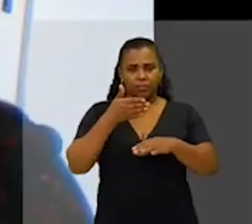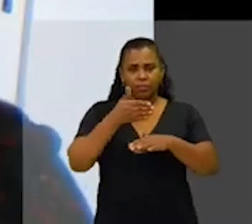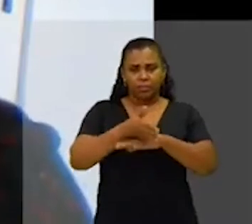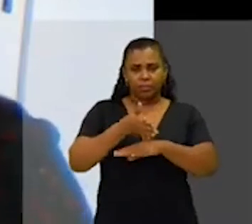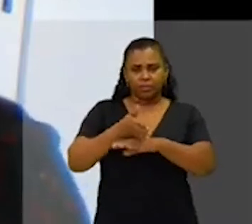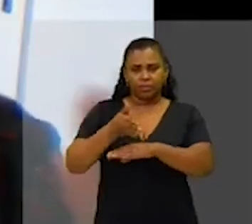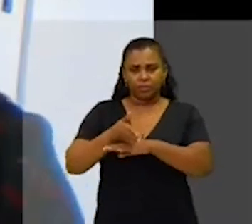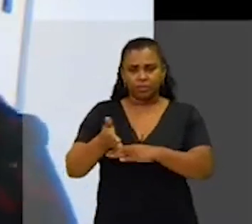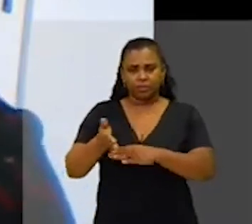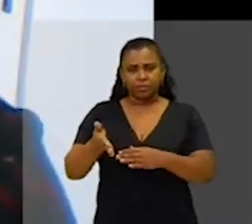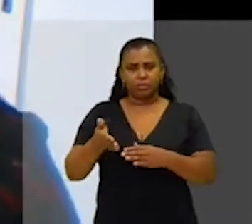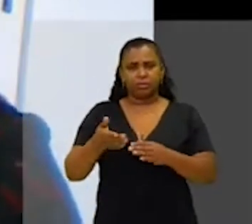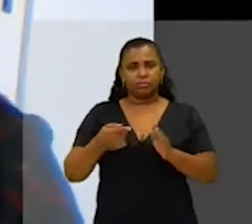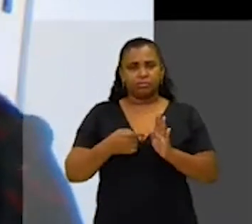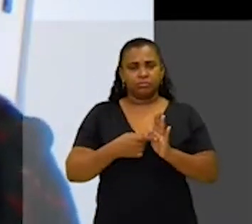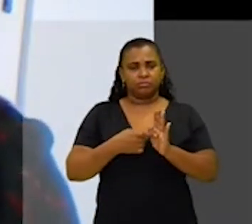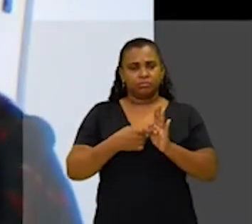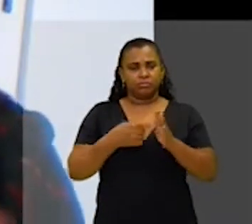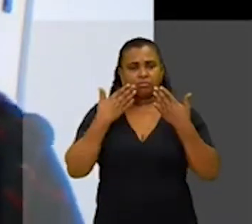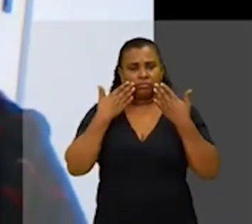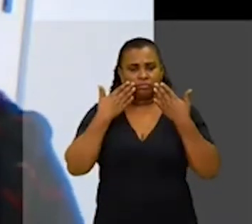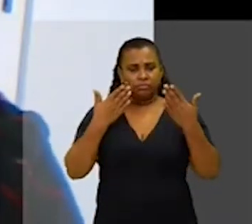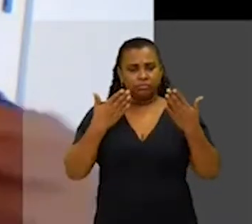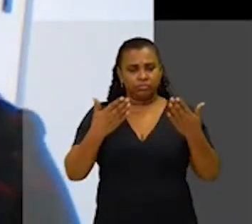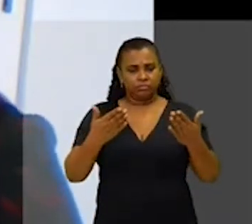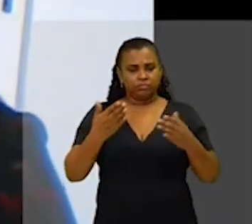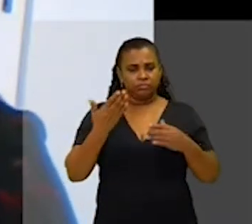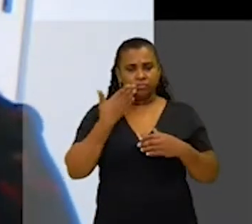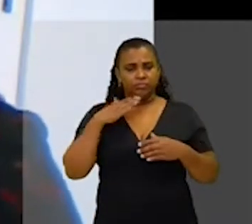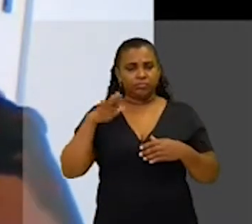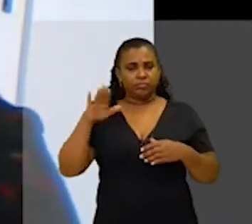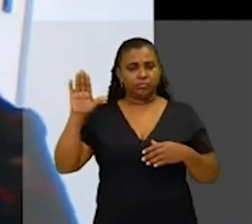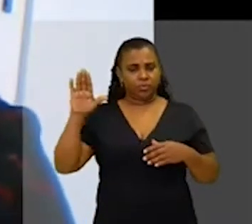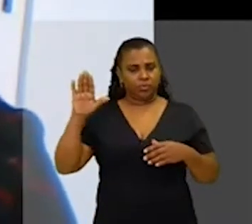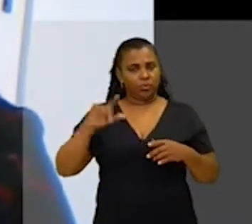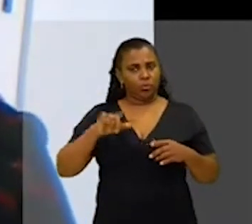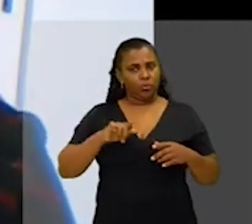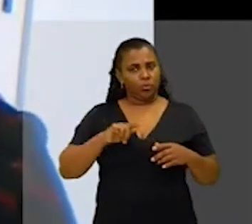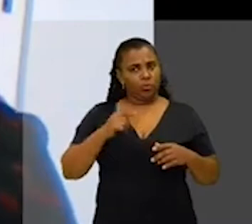representativo por outro lado ele tá falando de um pouco partilhamento de candidato coisa